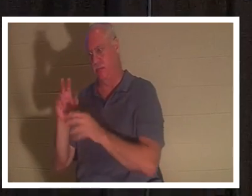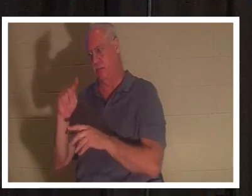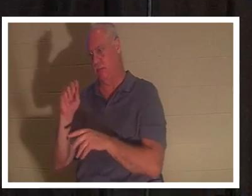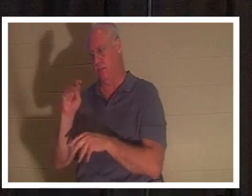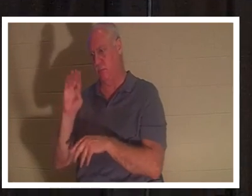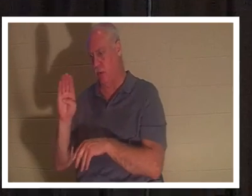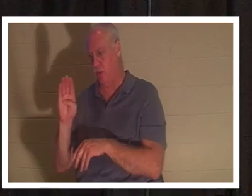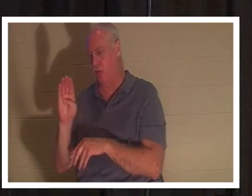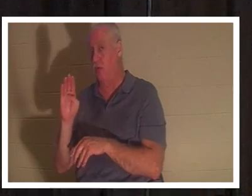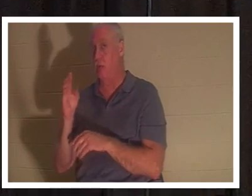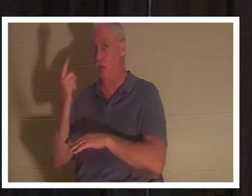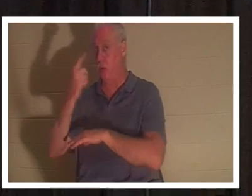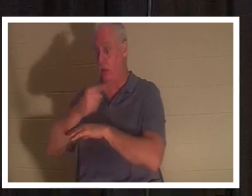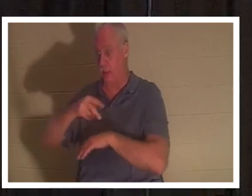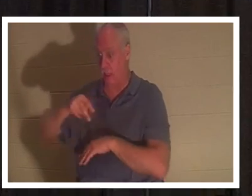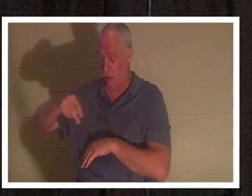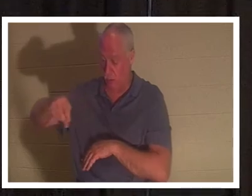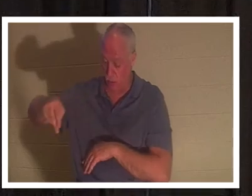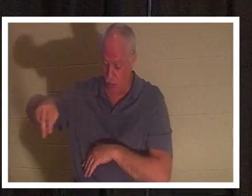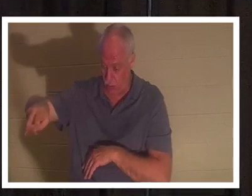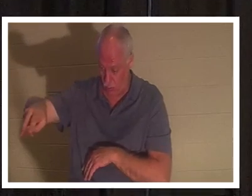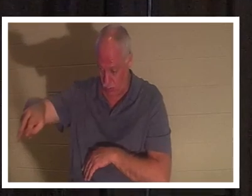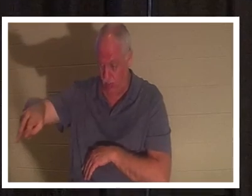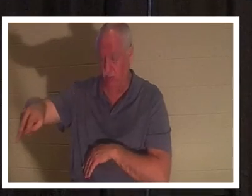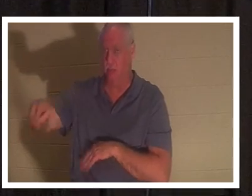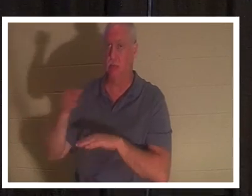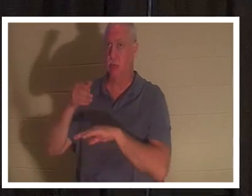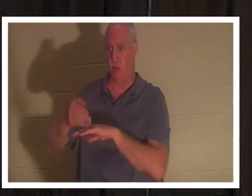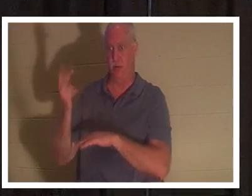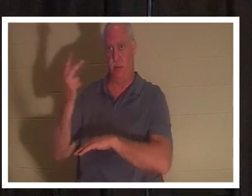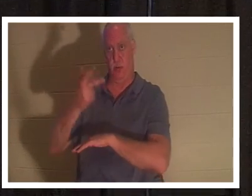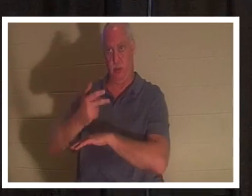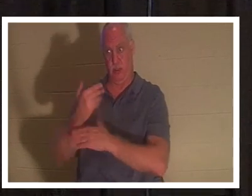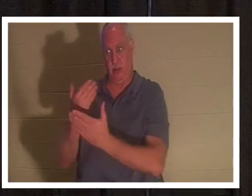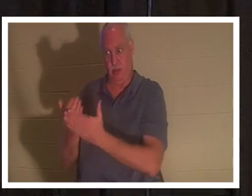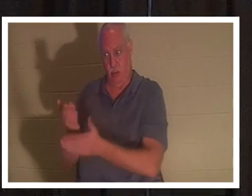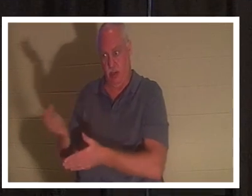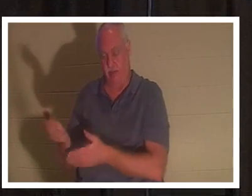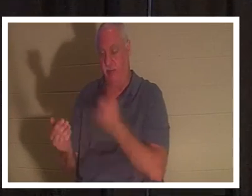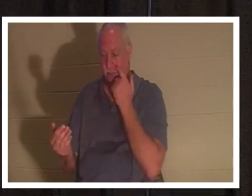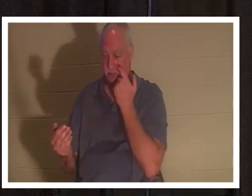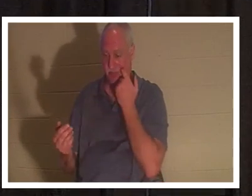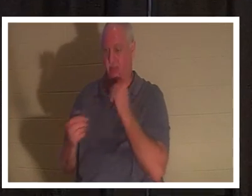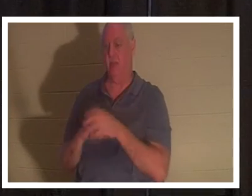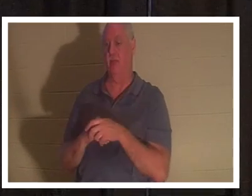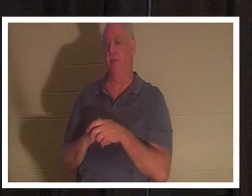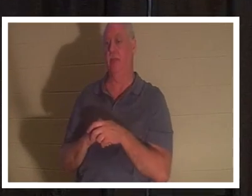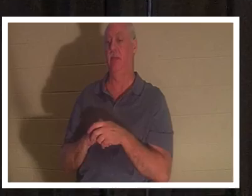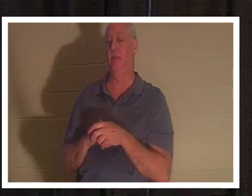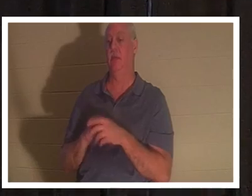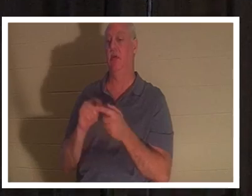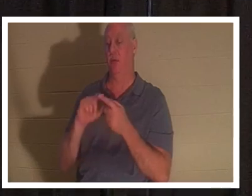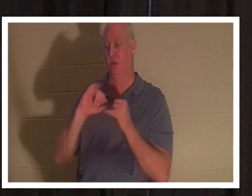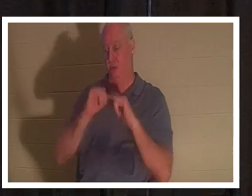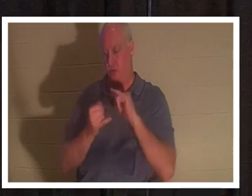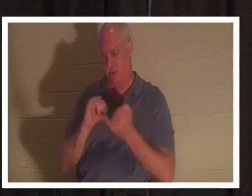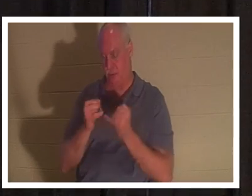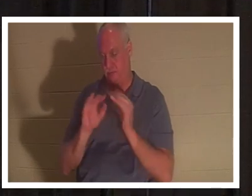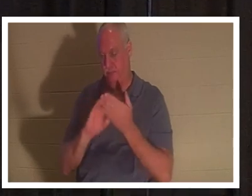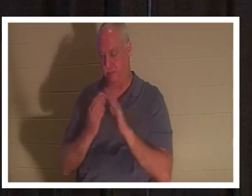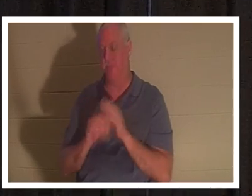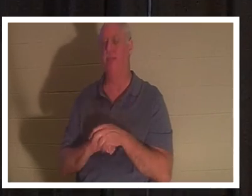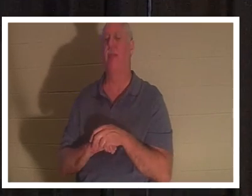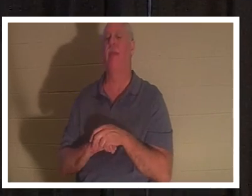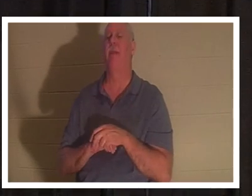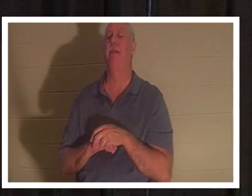从他所在的伯达巴拉出发，沿着约旦河谷一直走到耶路撒冷， 至少需要一天的 路程。 那么，他为什么要